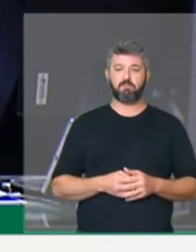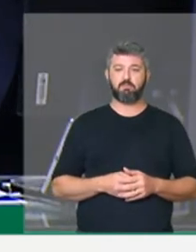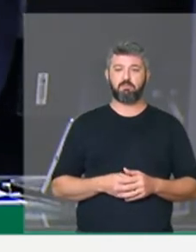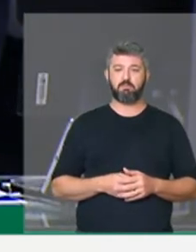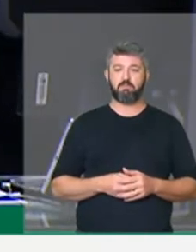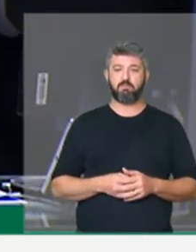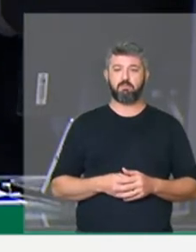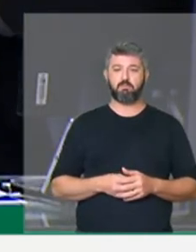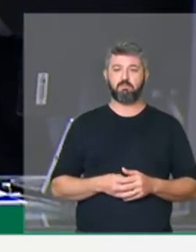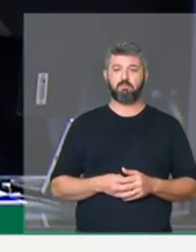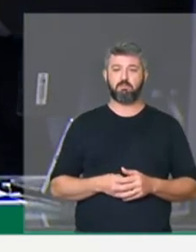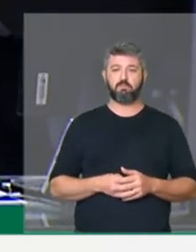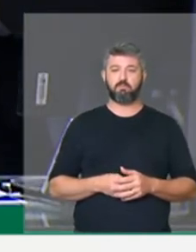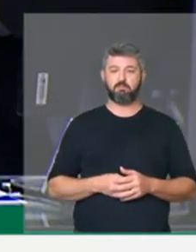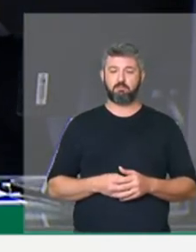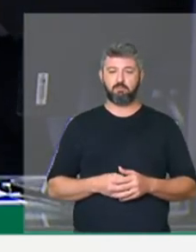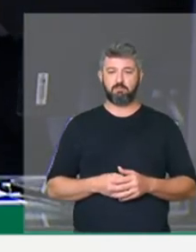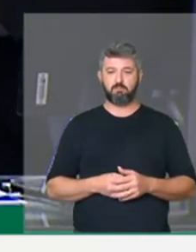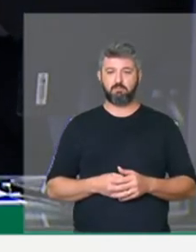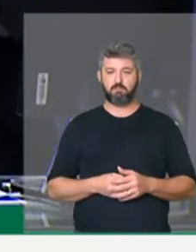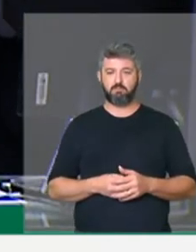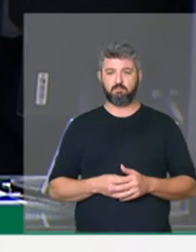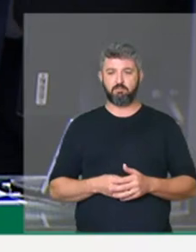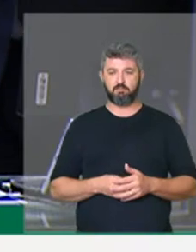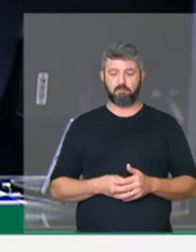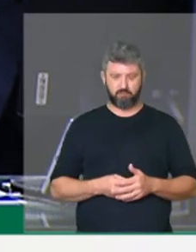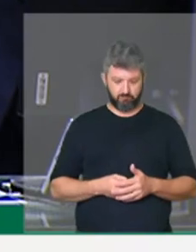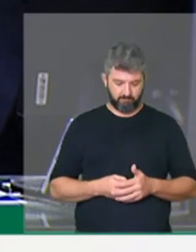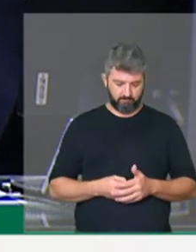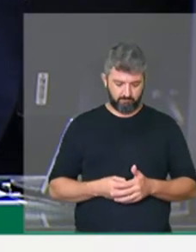[PRESIDENTE]: -- [PRESIDENTE]: SOLIDARIEDADE. -- [DEPUTADO]: PSD, DE